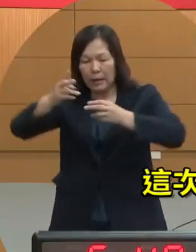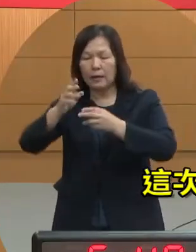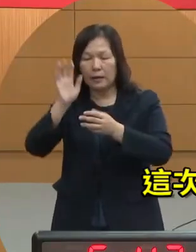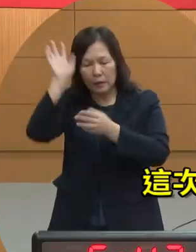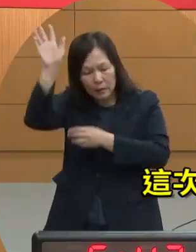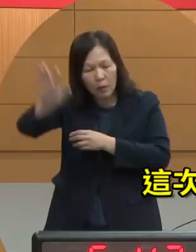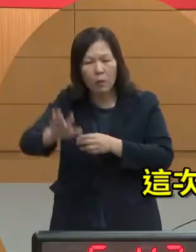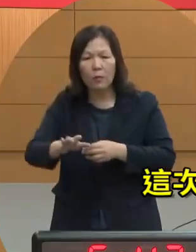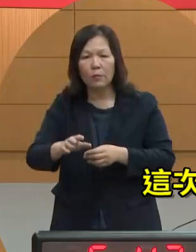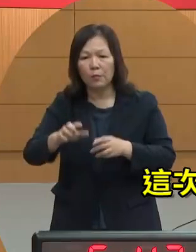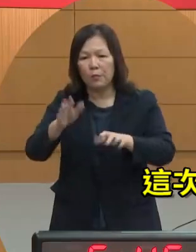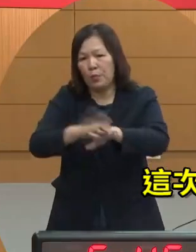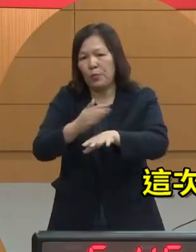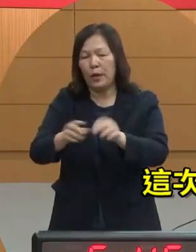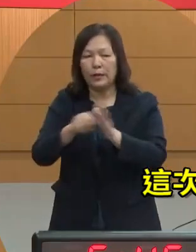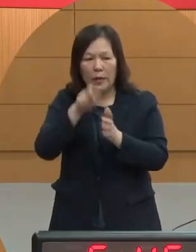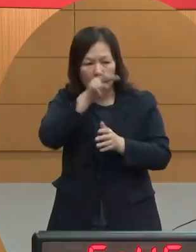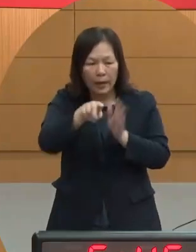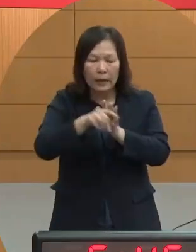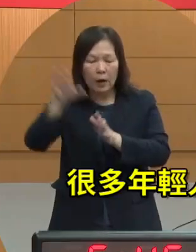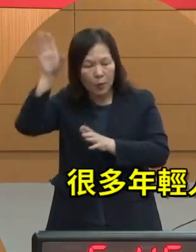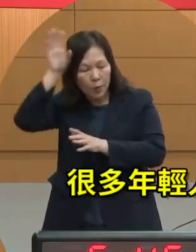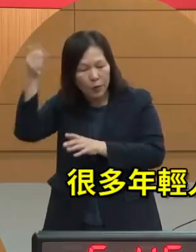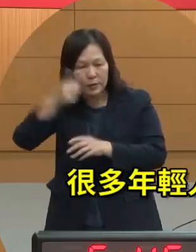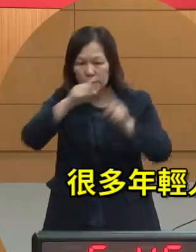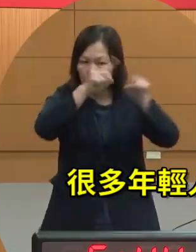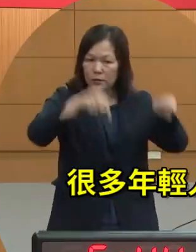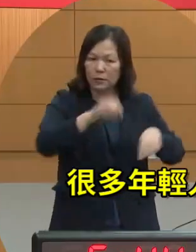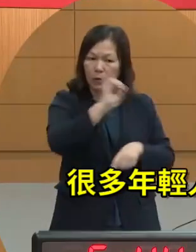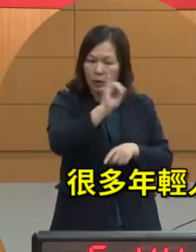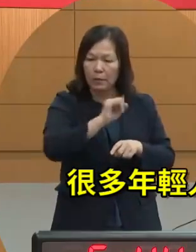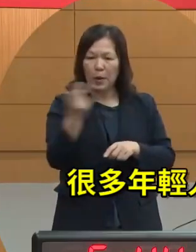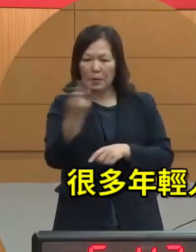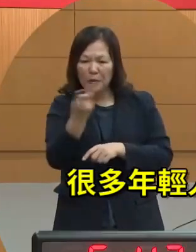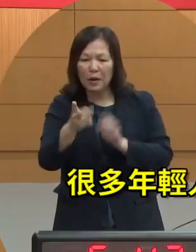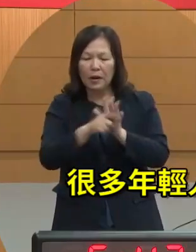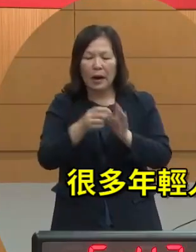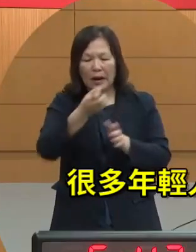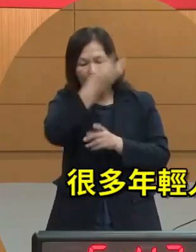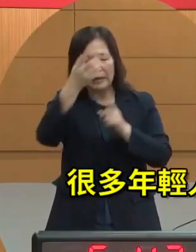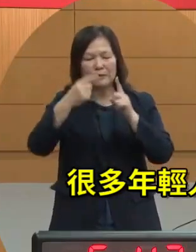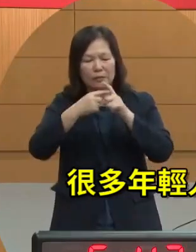這次我看到蘇震清跟周佳琪 很多年輕人跟我說張律師謝謝你站出來